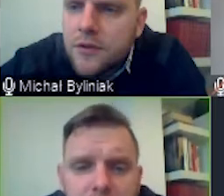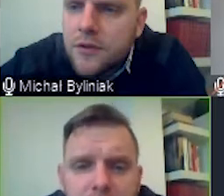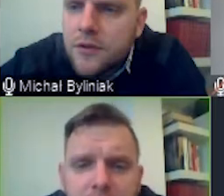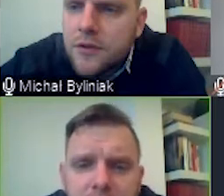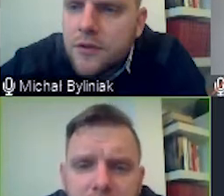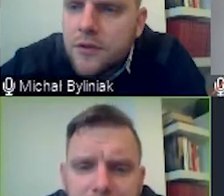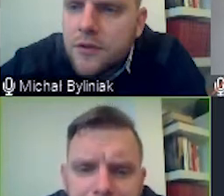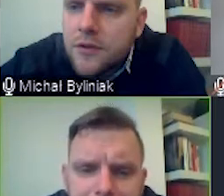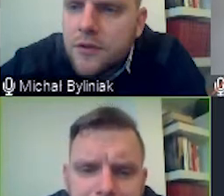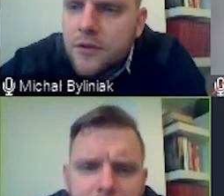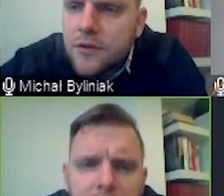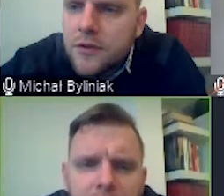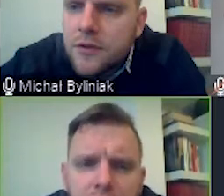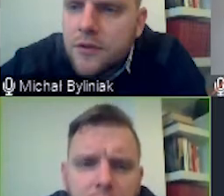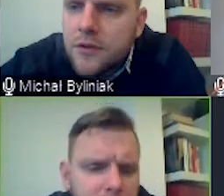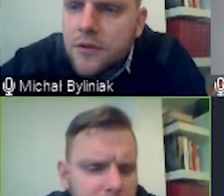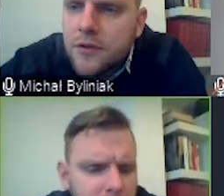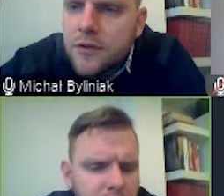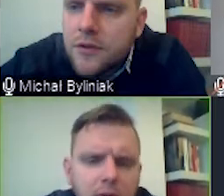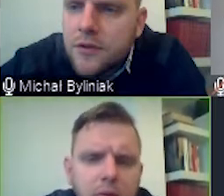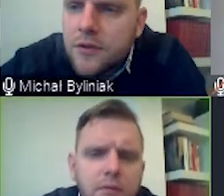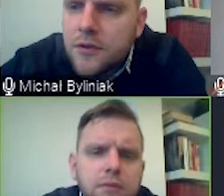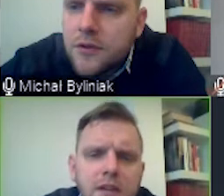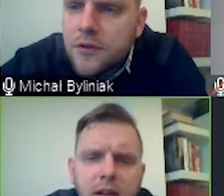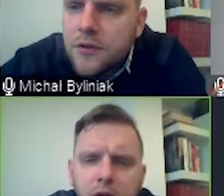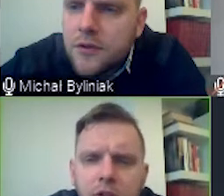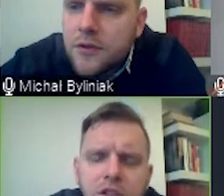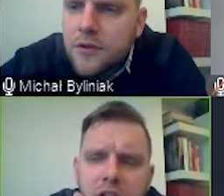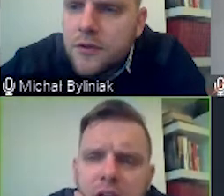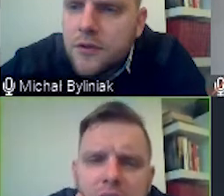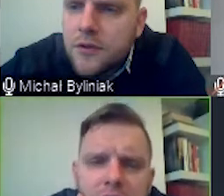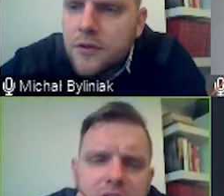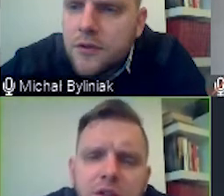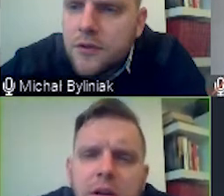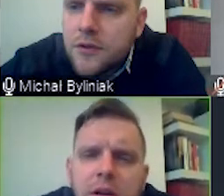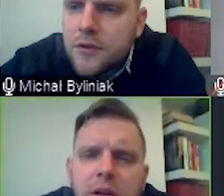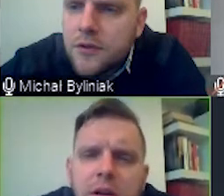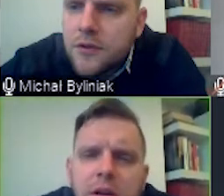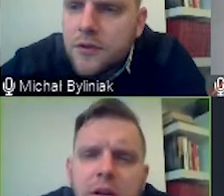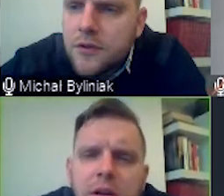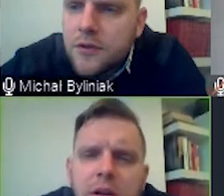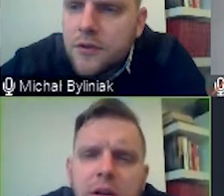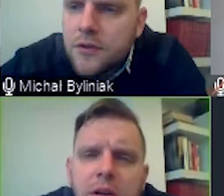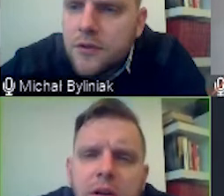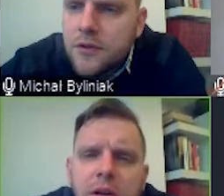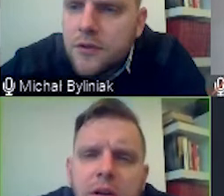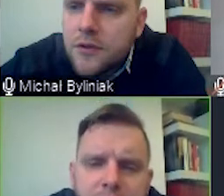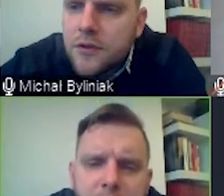Tu też jest ważne, żeby zaznajomić się i trzymać się mocno definicji środka trwałego,